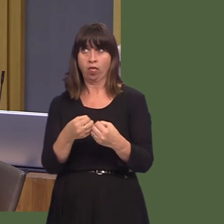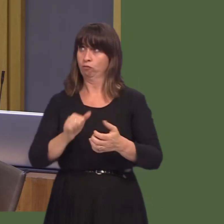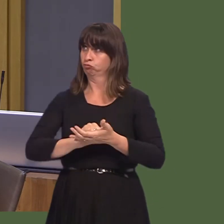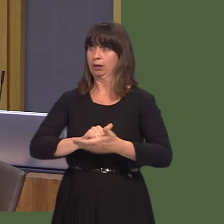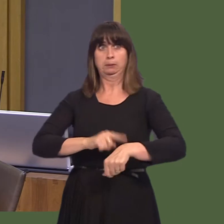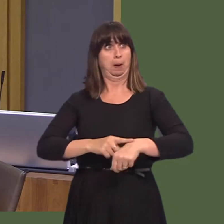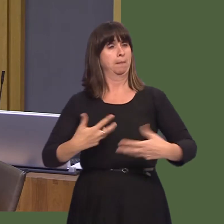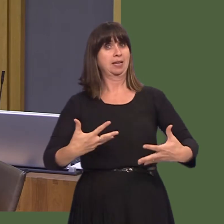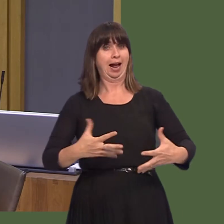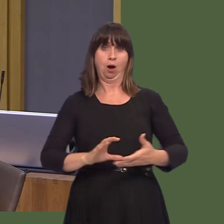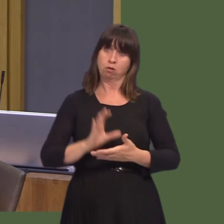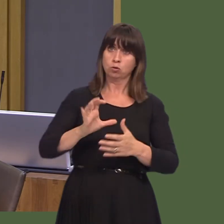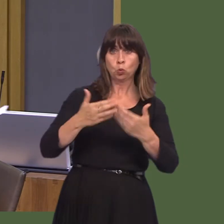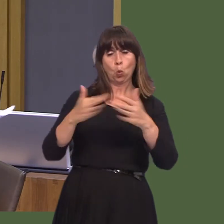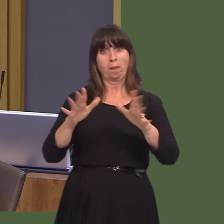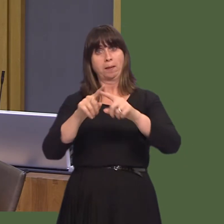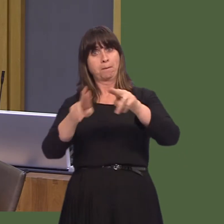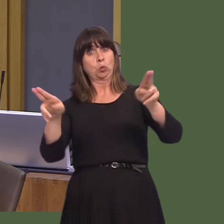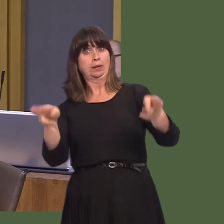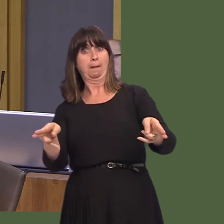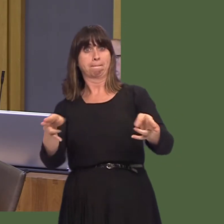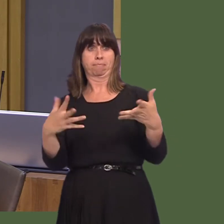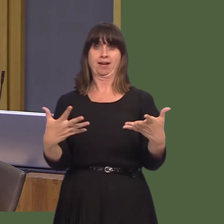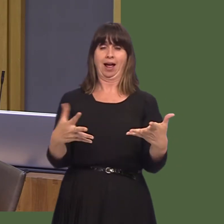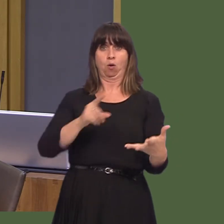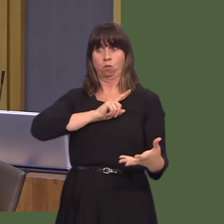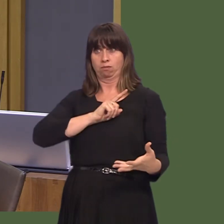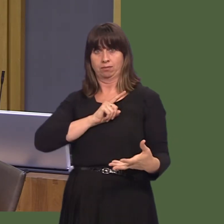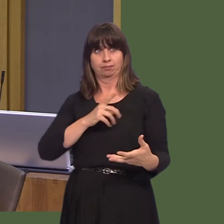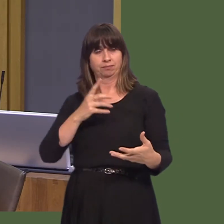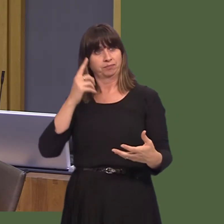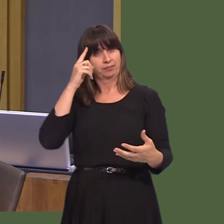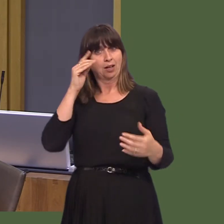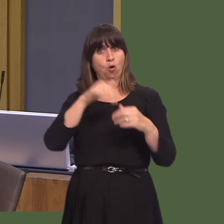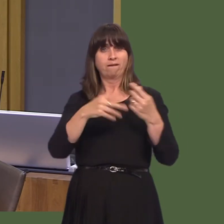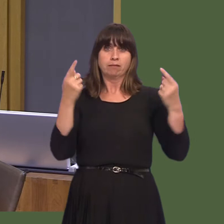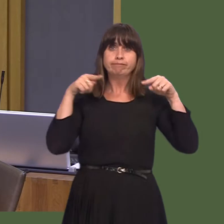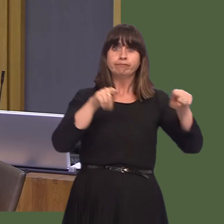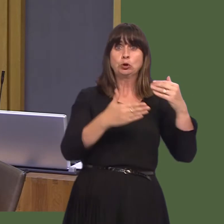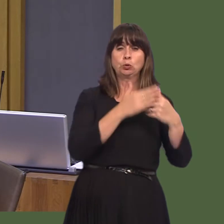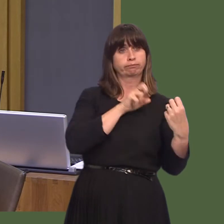tuag at ddeuoli Pont Britannia, ac mi fyddwn iín ddiolchgar iawn am air o gefnogaeth gennych